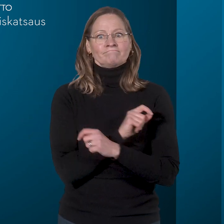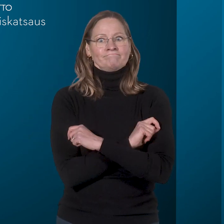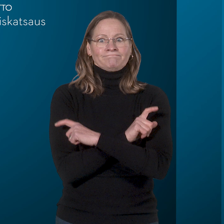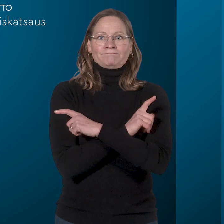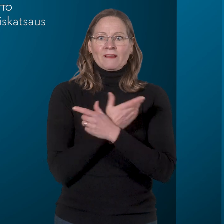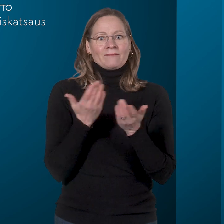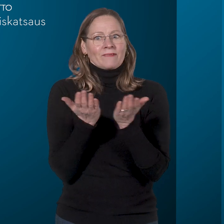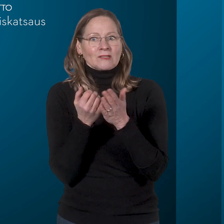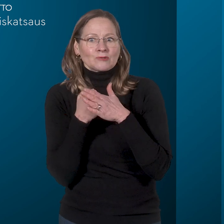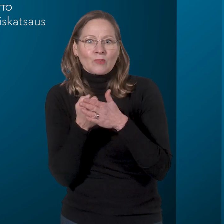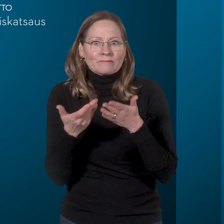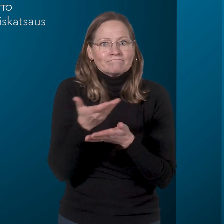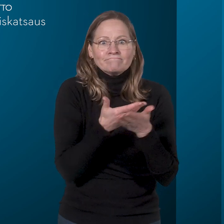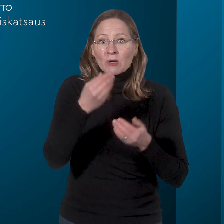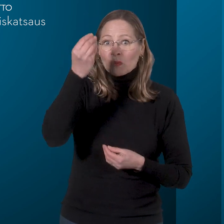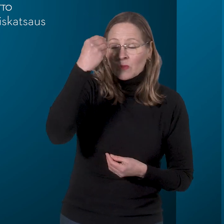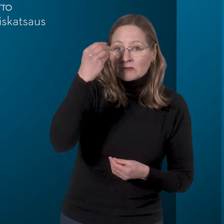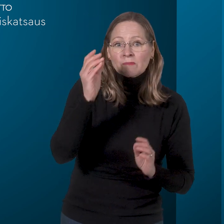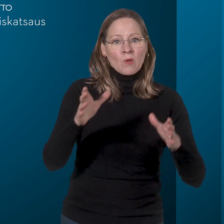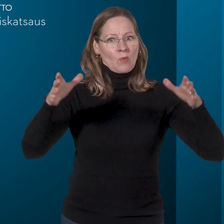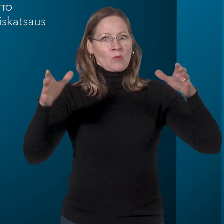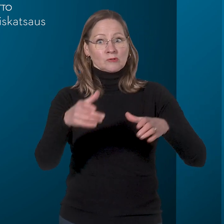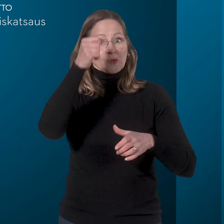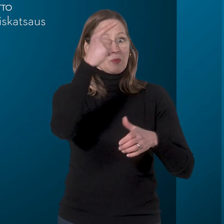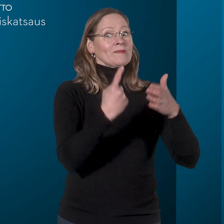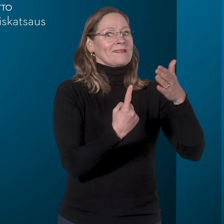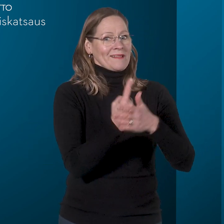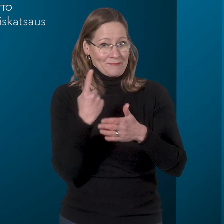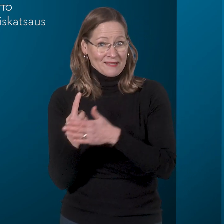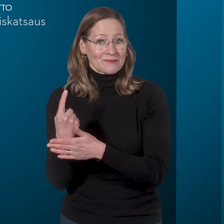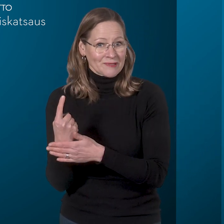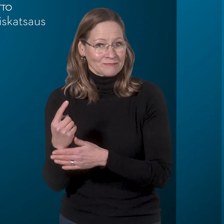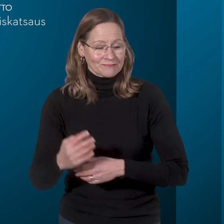voimaannuttavia vertaistuen kursseja ja yhteisöllisiä kulttuuritapahtumia.